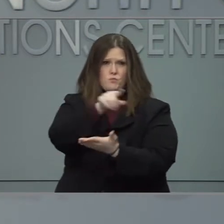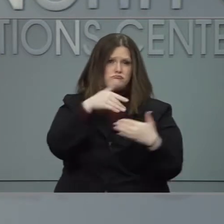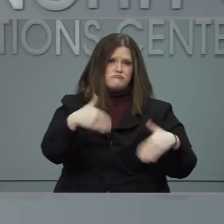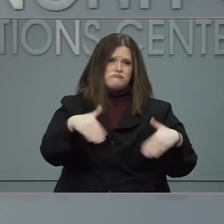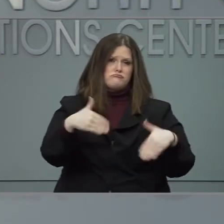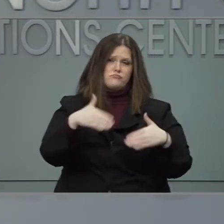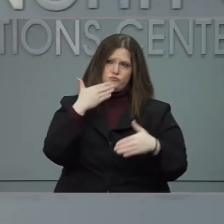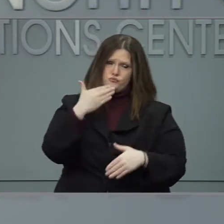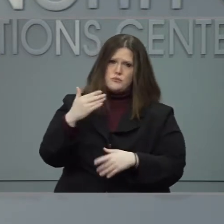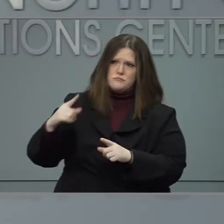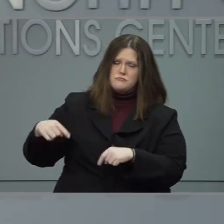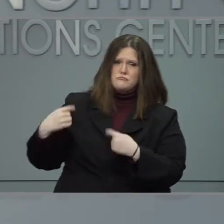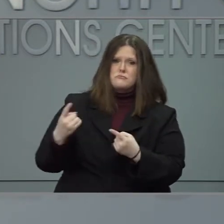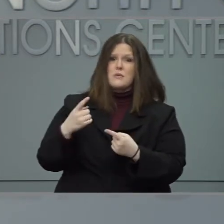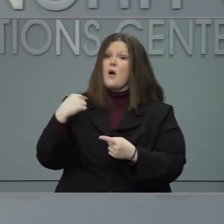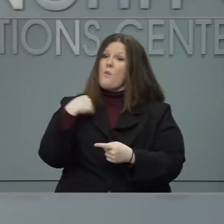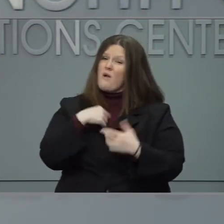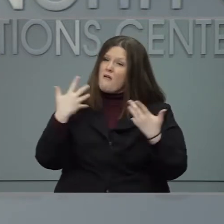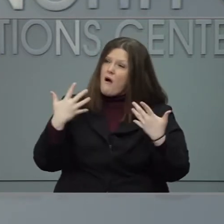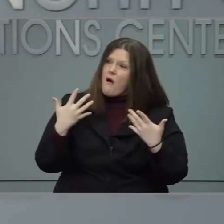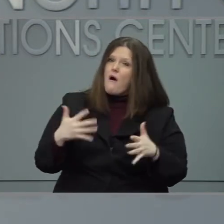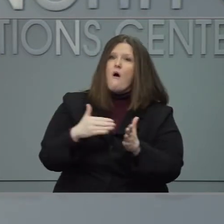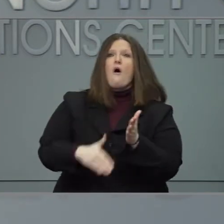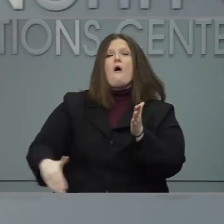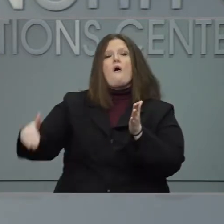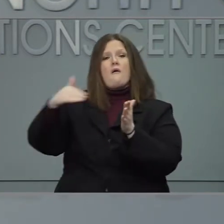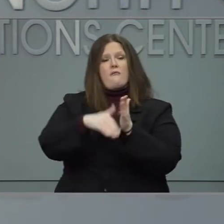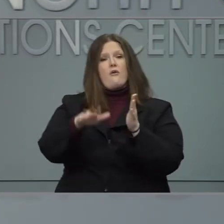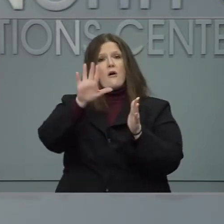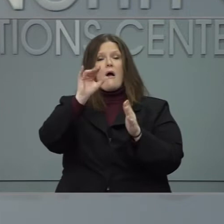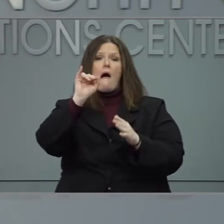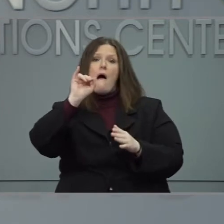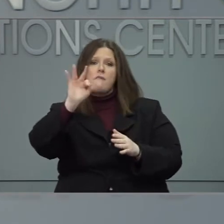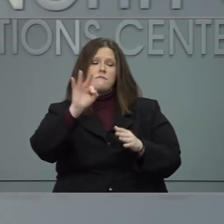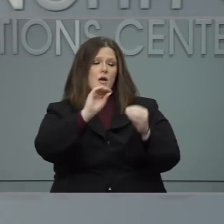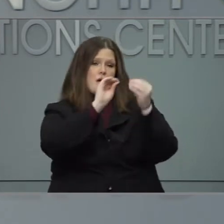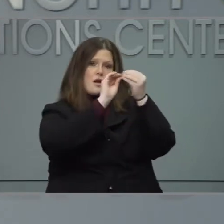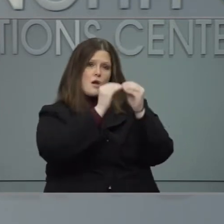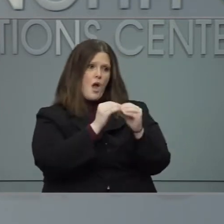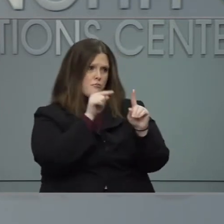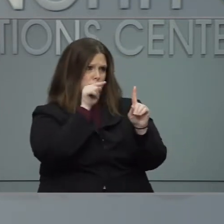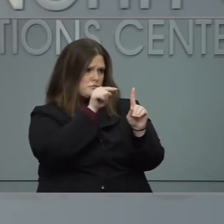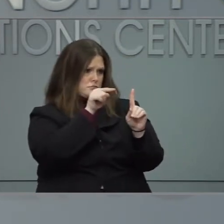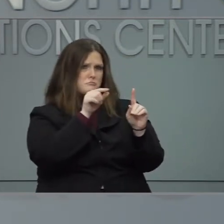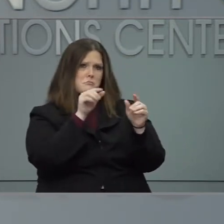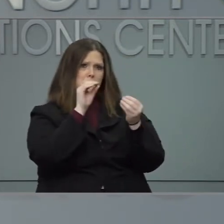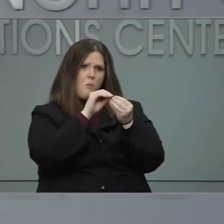que felicitarlos y hemos dichos siempre que si los datos indican nosotros vamos a